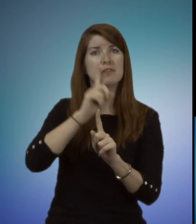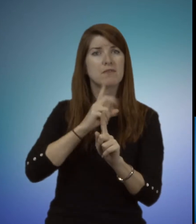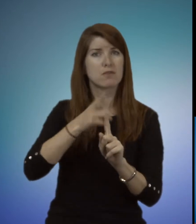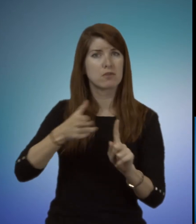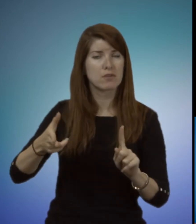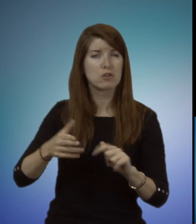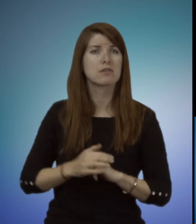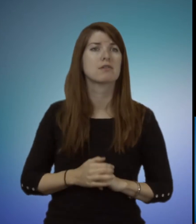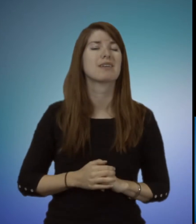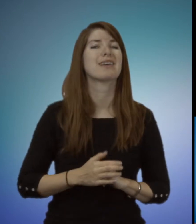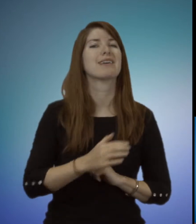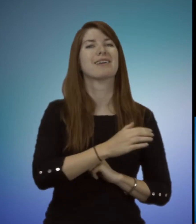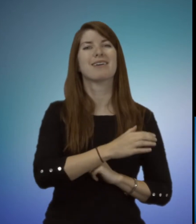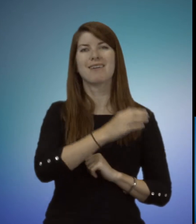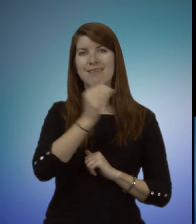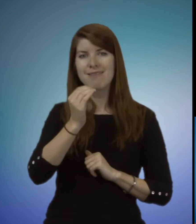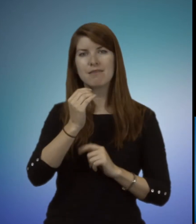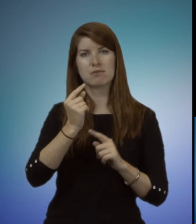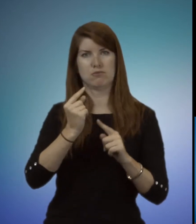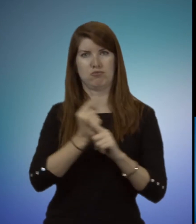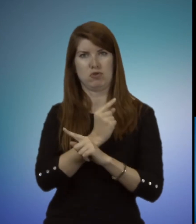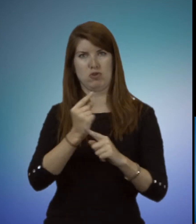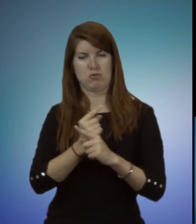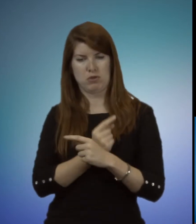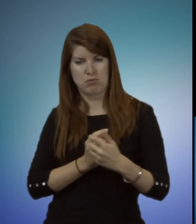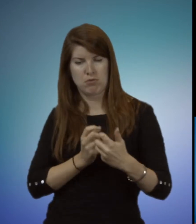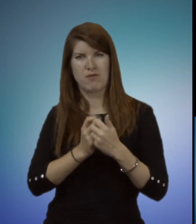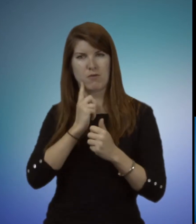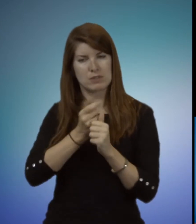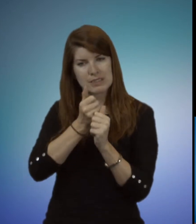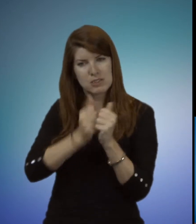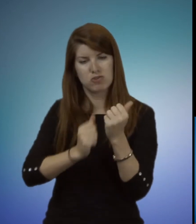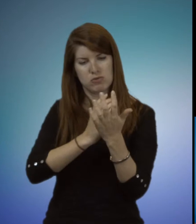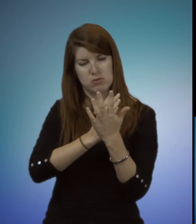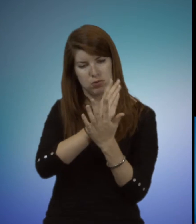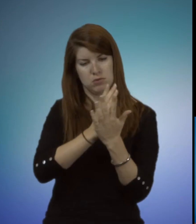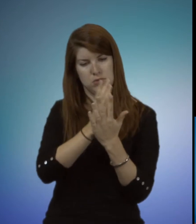audición, y deben de ser apropiados para las pruebas de cada área, y tomar en cuenta los